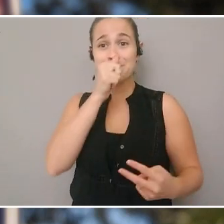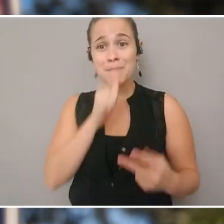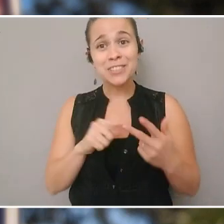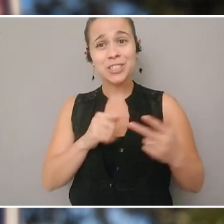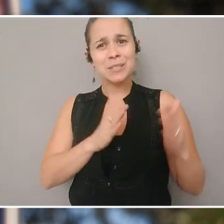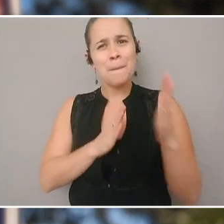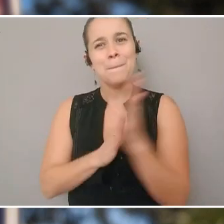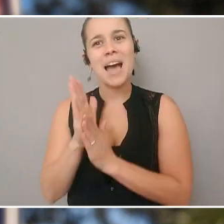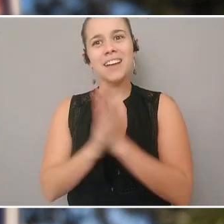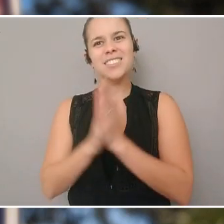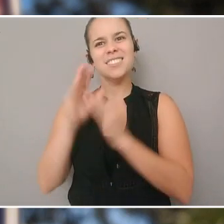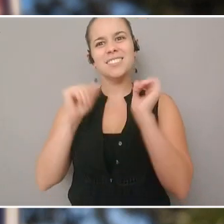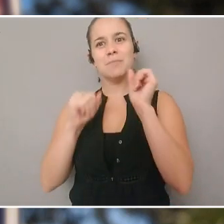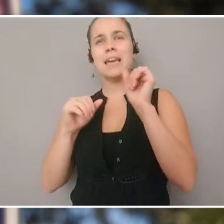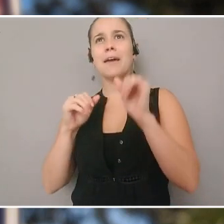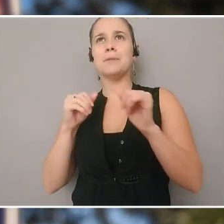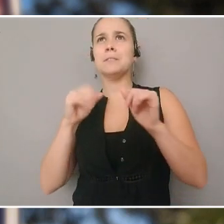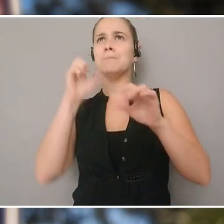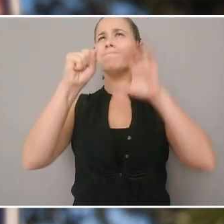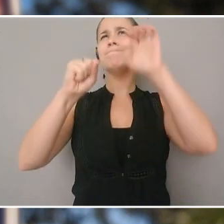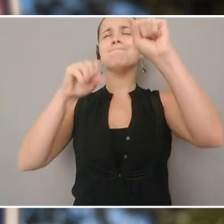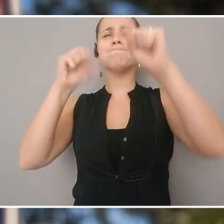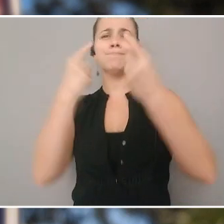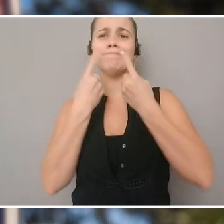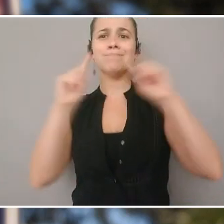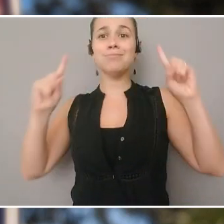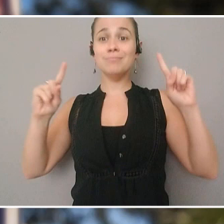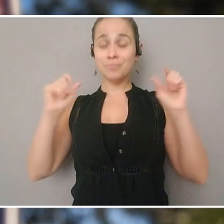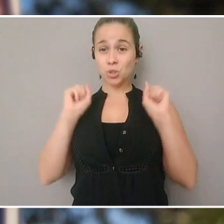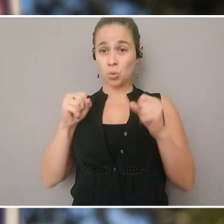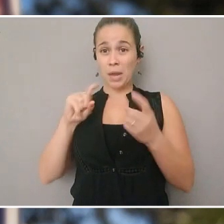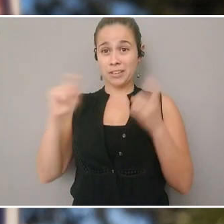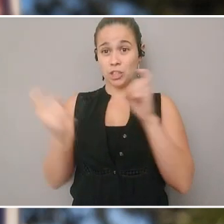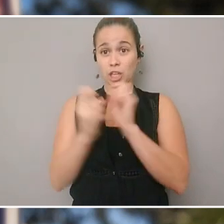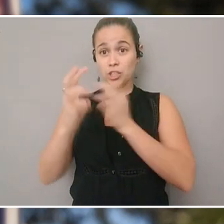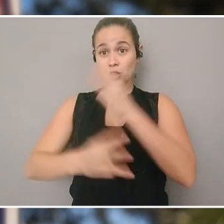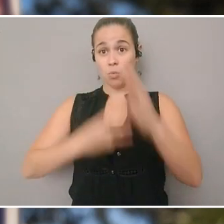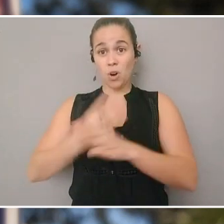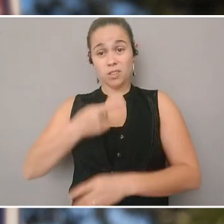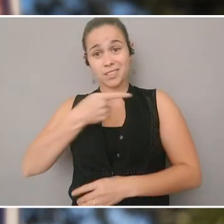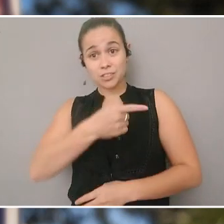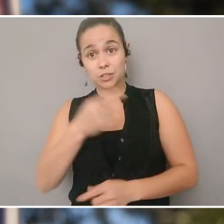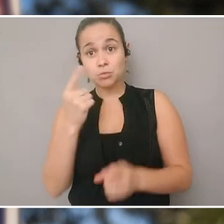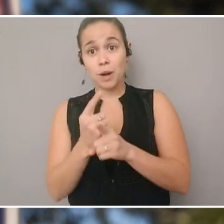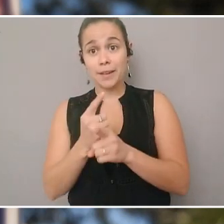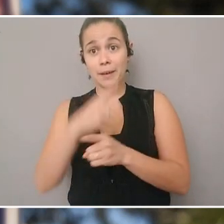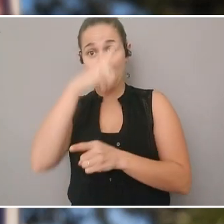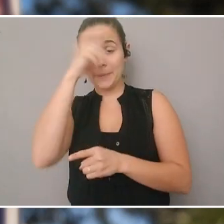las estrellas, para cambiar el mundo y ella